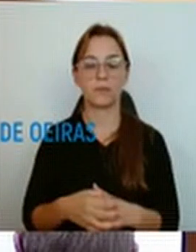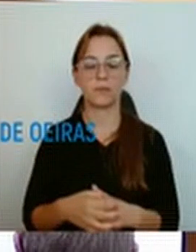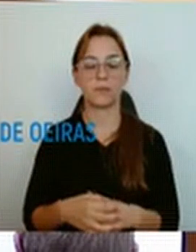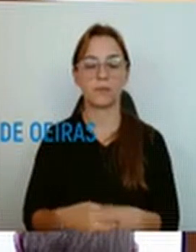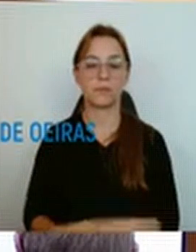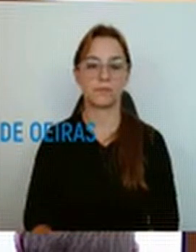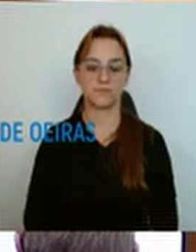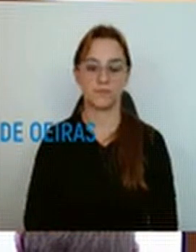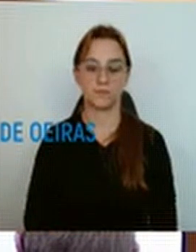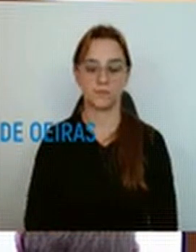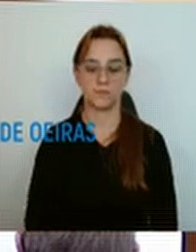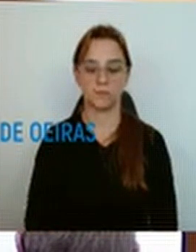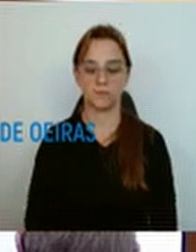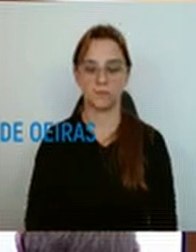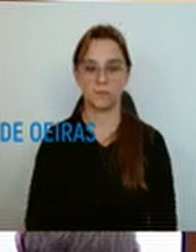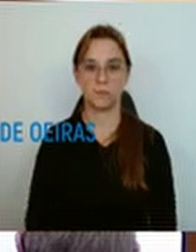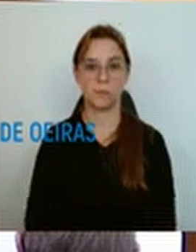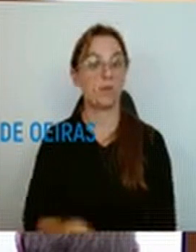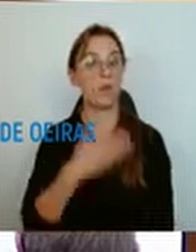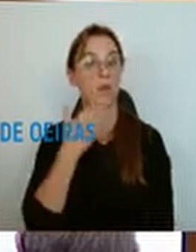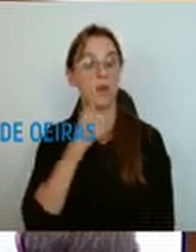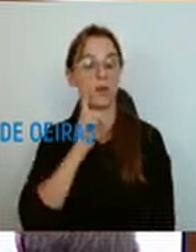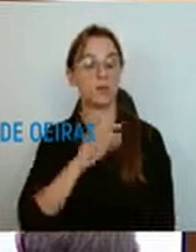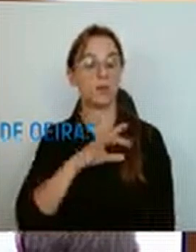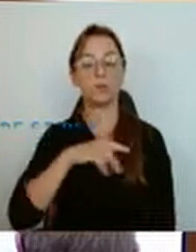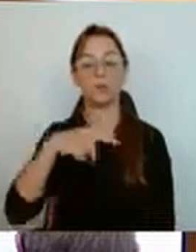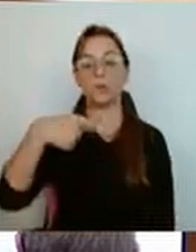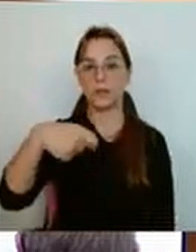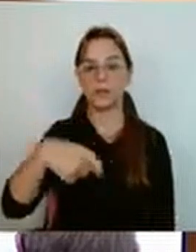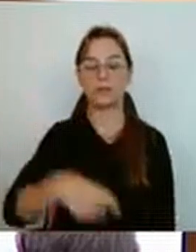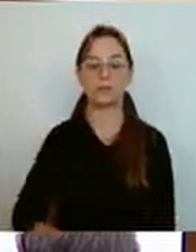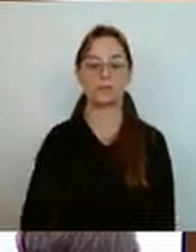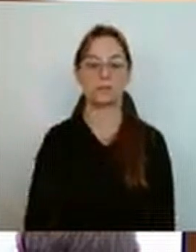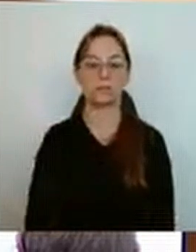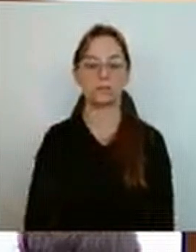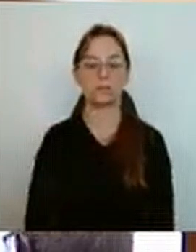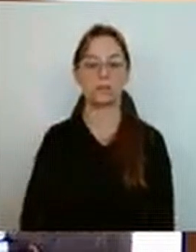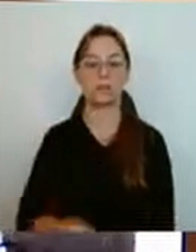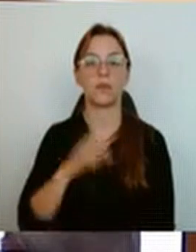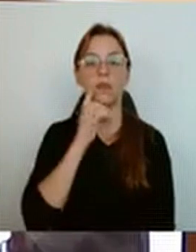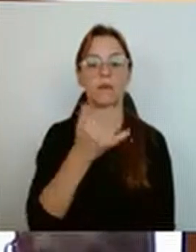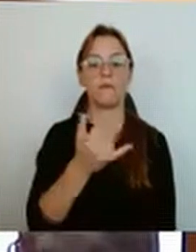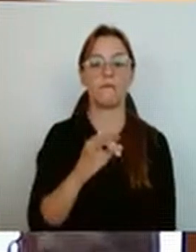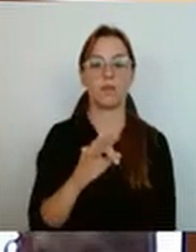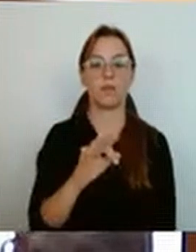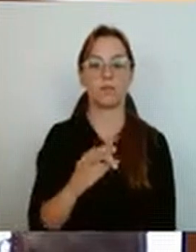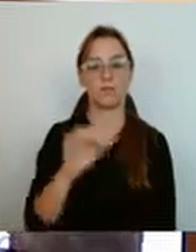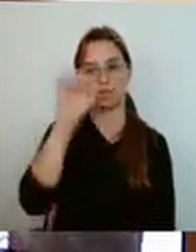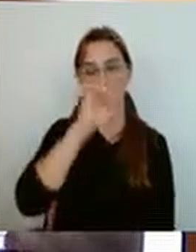Muito obrigada Senhora Presidente. A 24